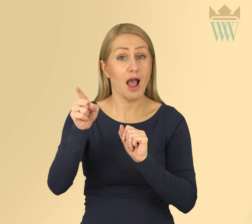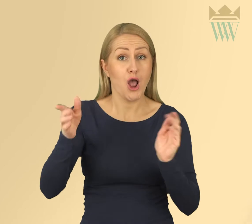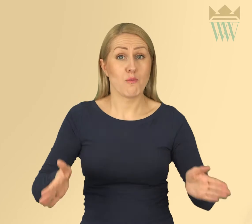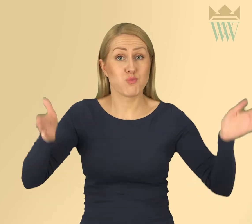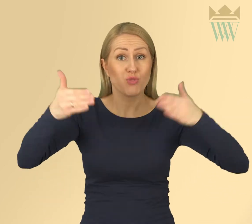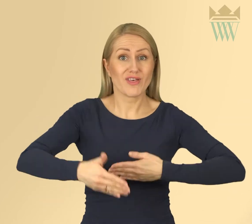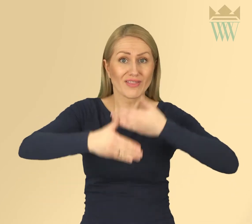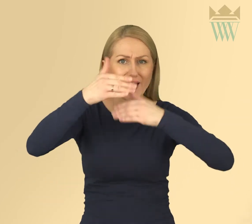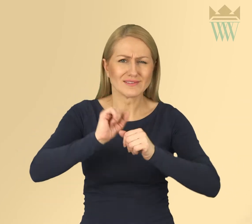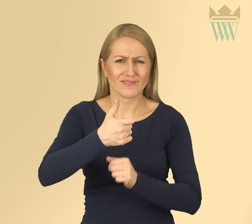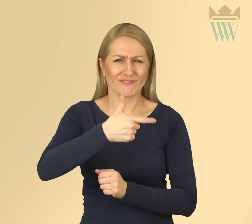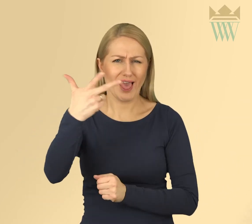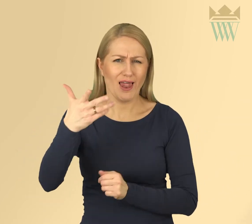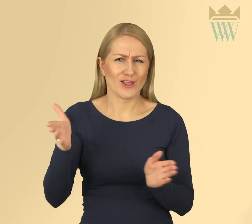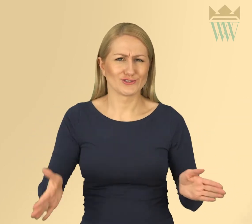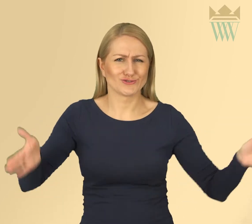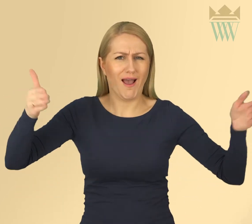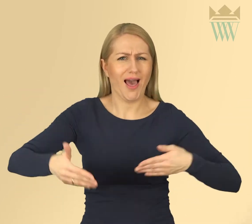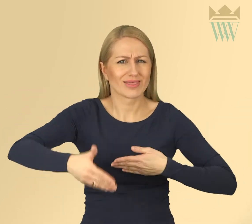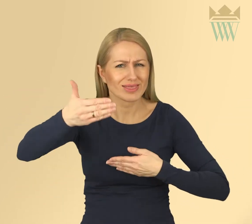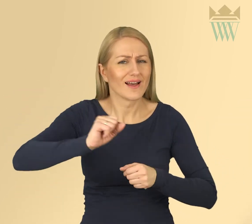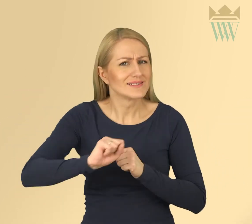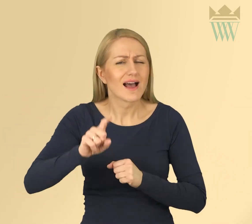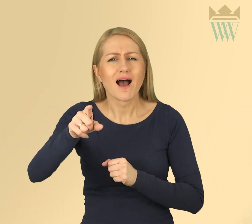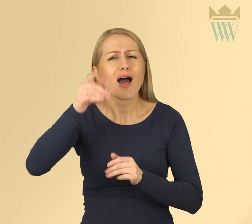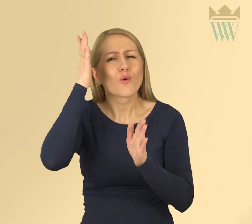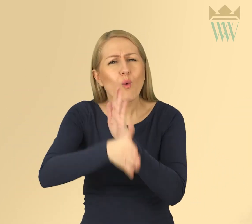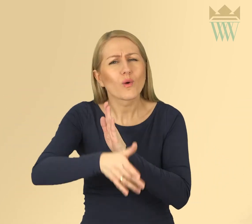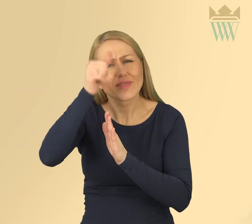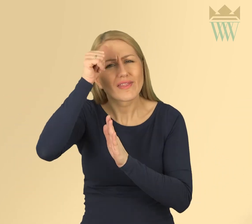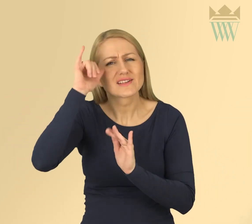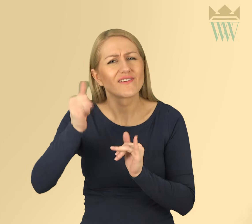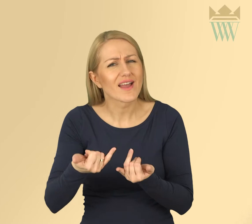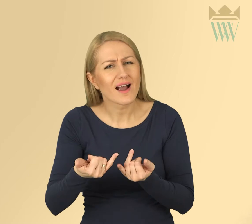Ale budynek ma wiele ścian. Jak nazwać konkretną elewację?